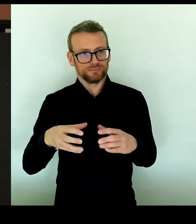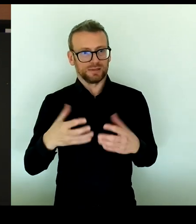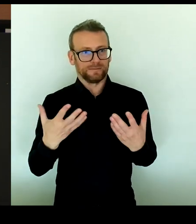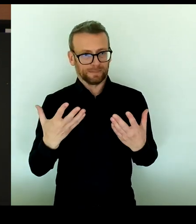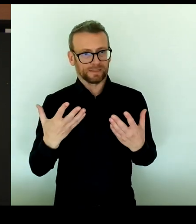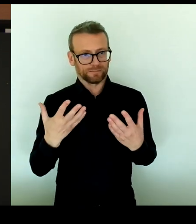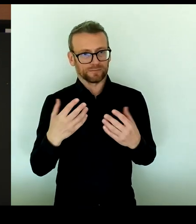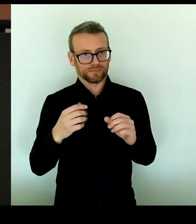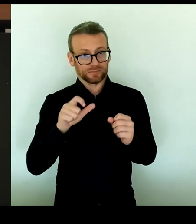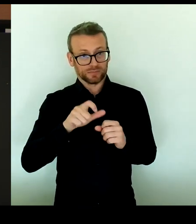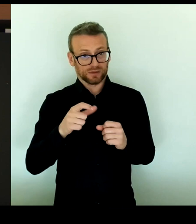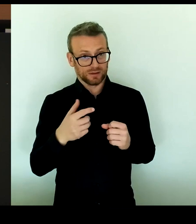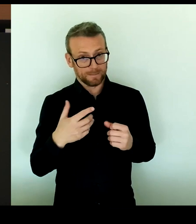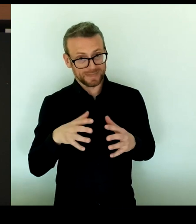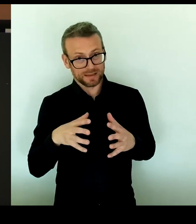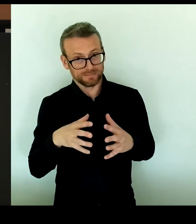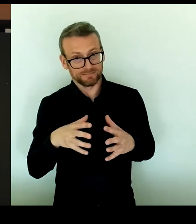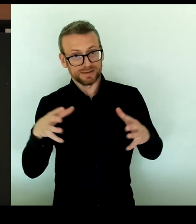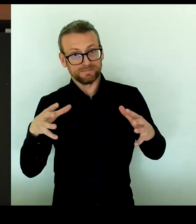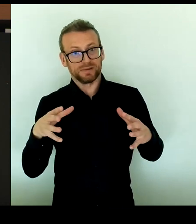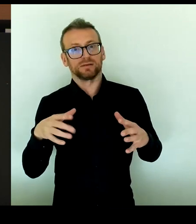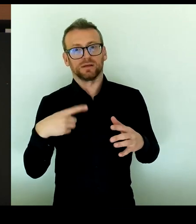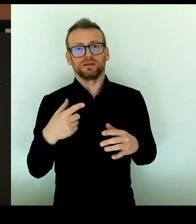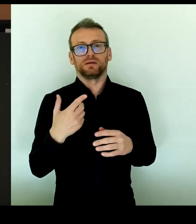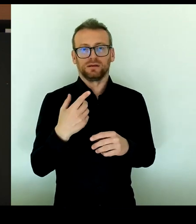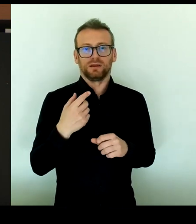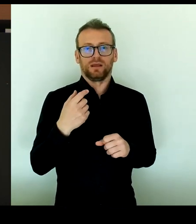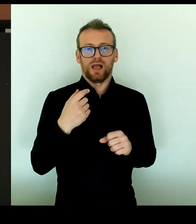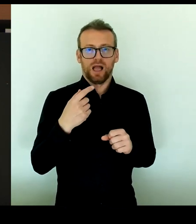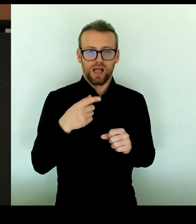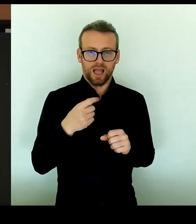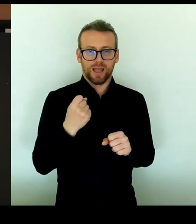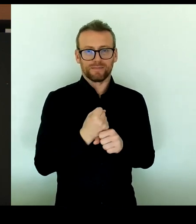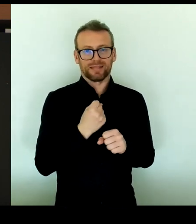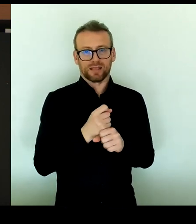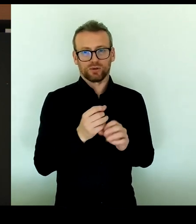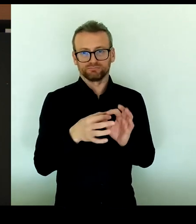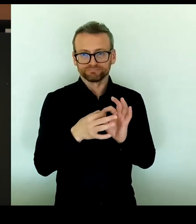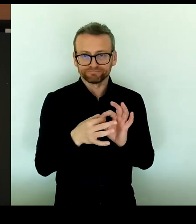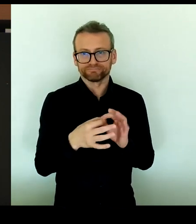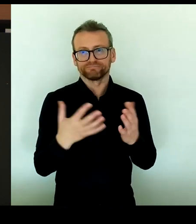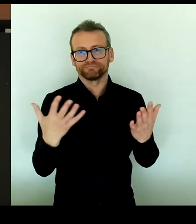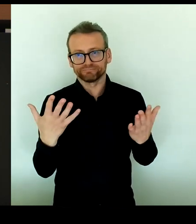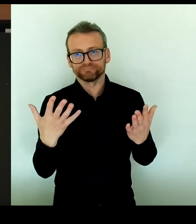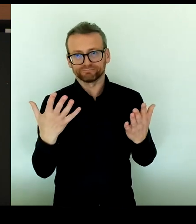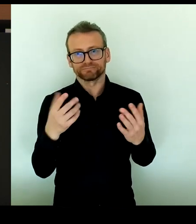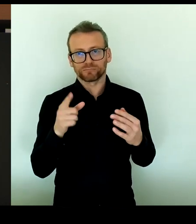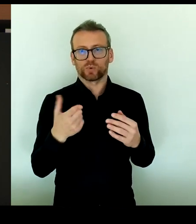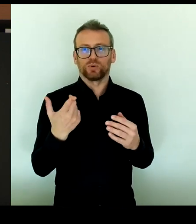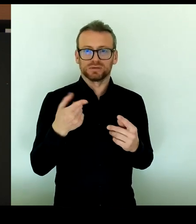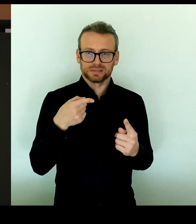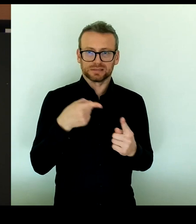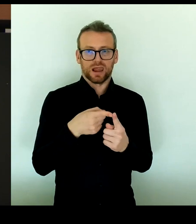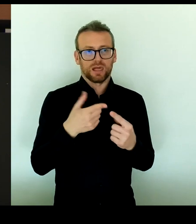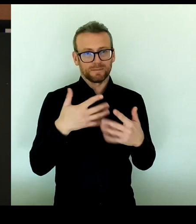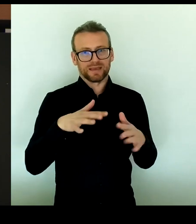muss jedoch gewährleistet sein, dass jede und jeder mit seinen jeweiligen Kompetenzen und Erfahrungen auch einbezogen wird.